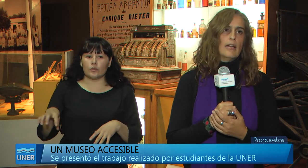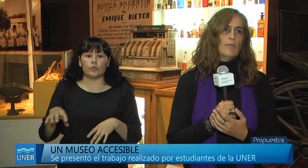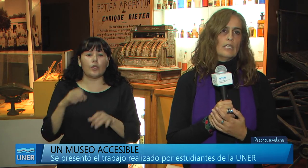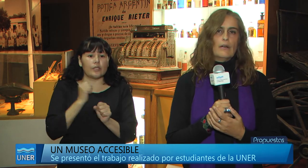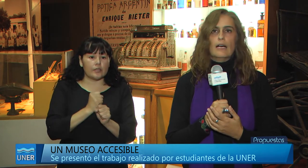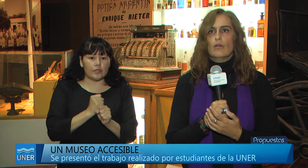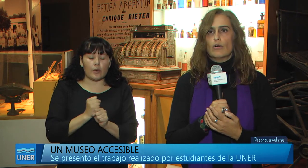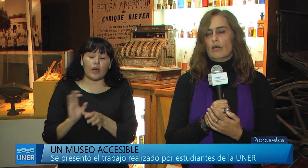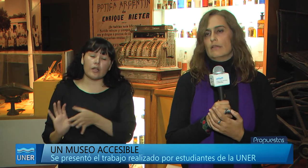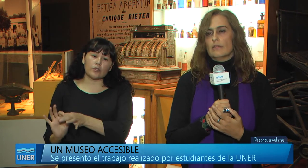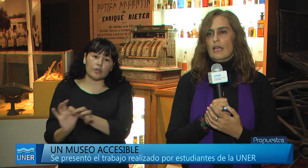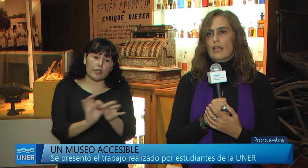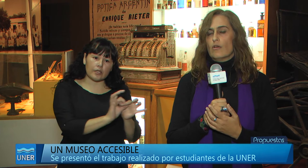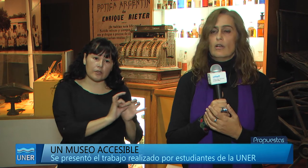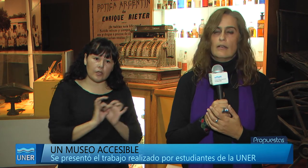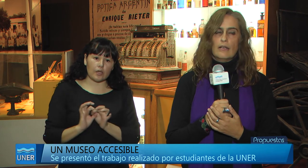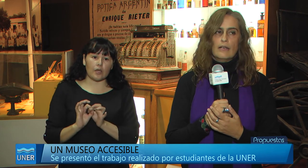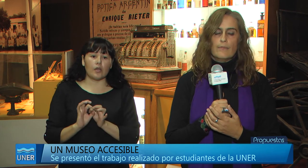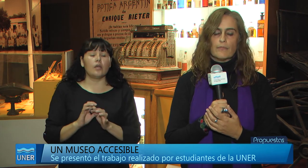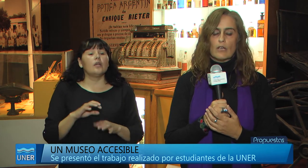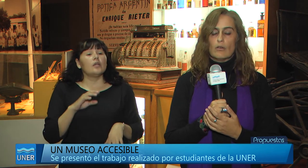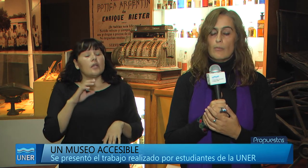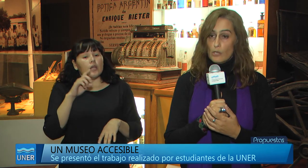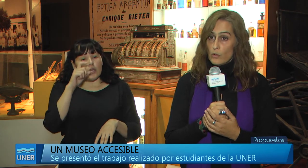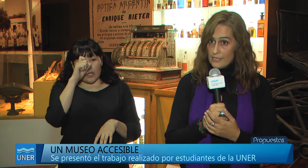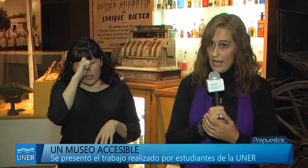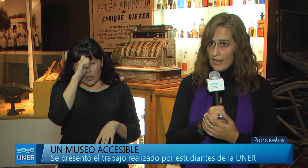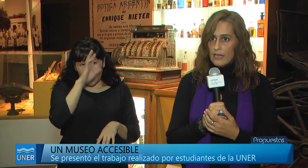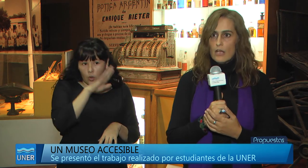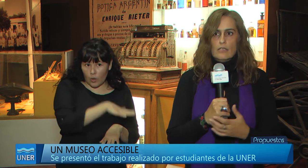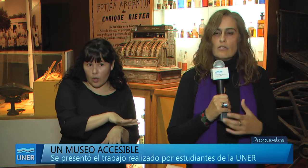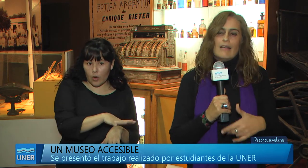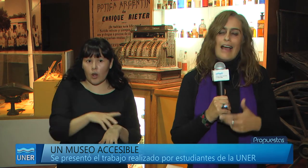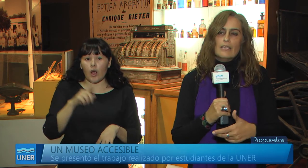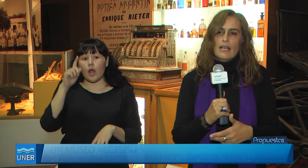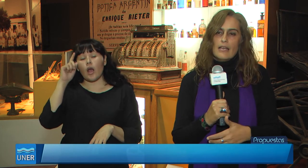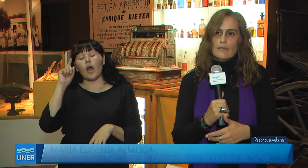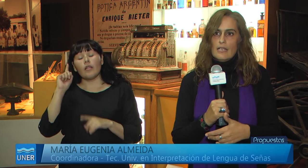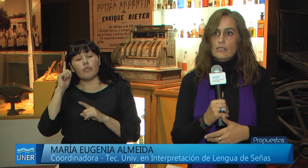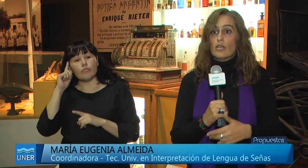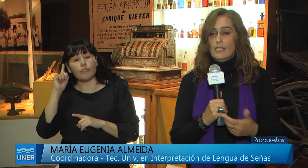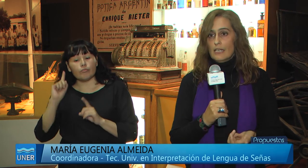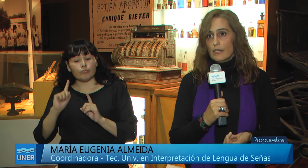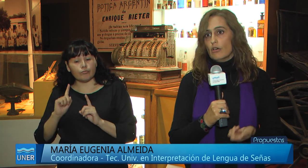hemos trabajado con el poder judicial... actividades que se van haciendo, que tienen que ver